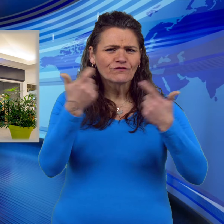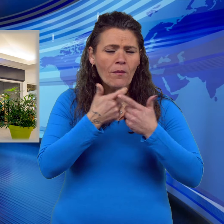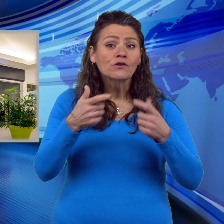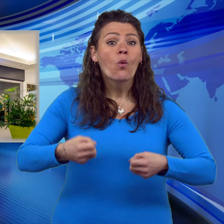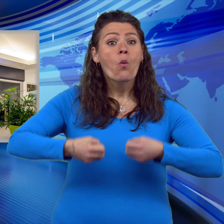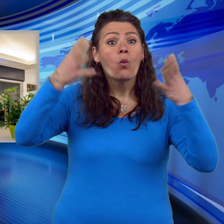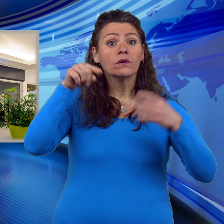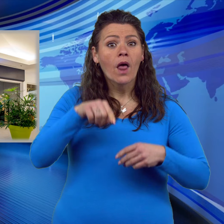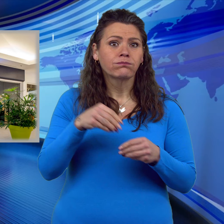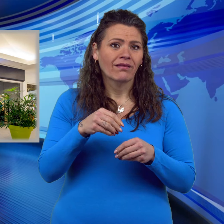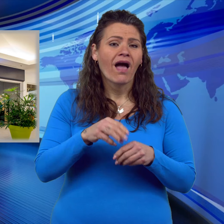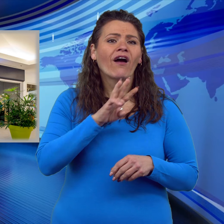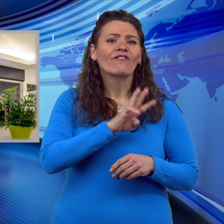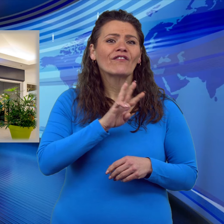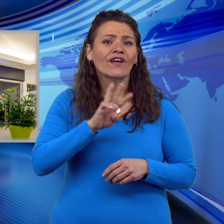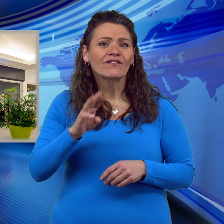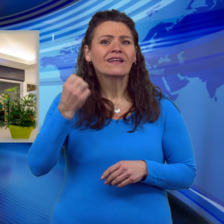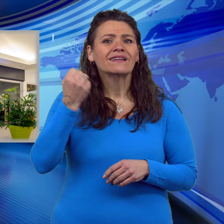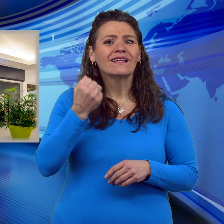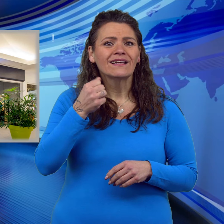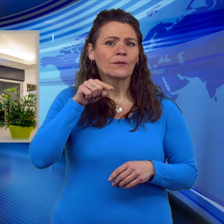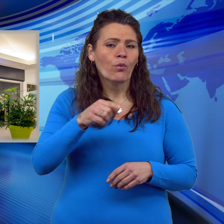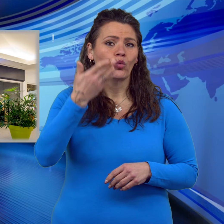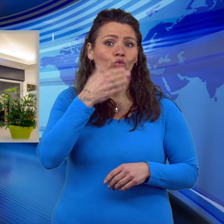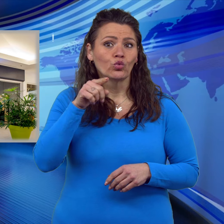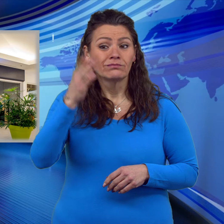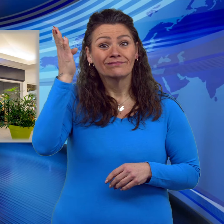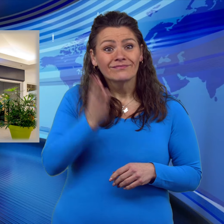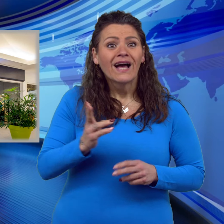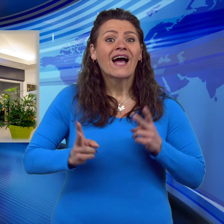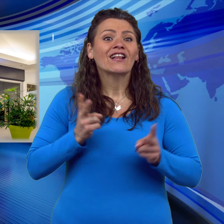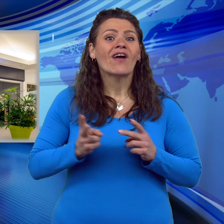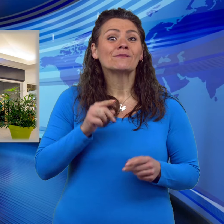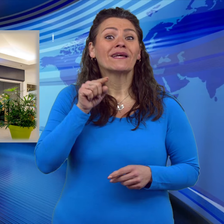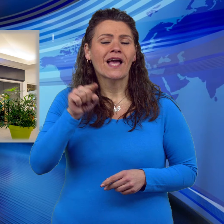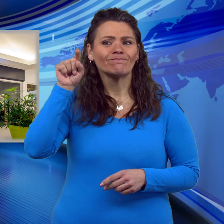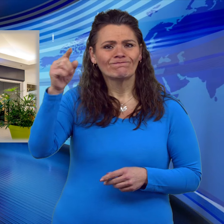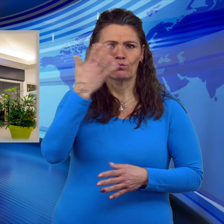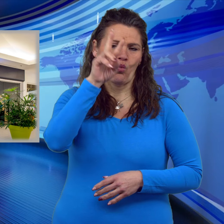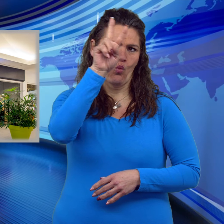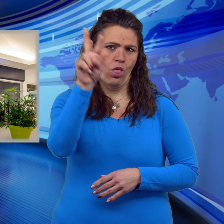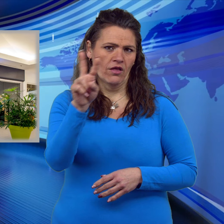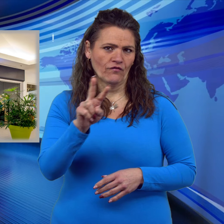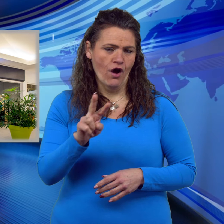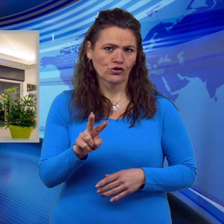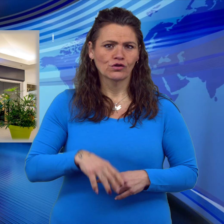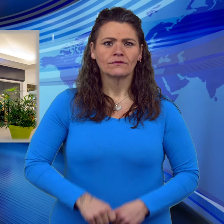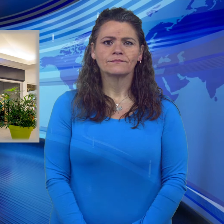a www.digi.hu/kedvezmények oldalon kaphatnak részletes tájékoztatást.